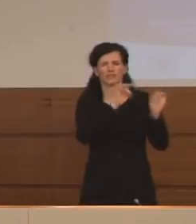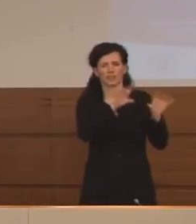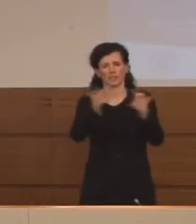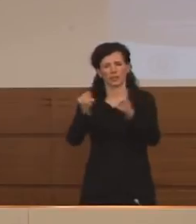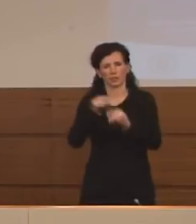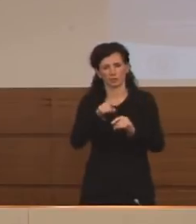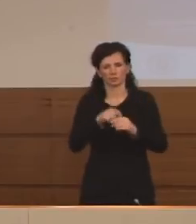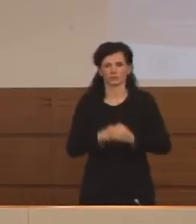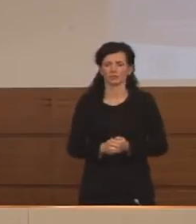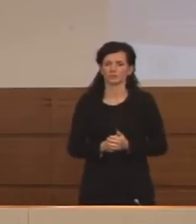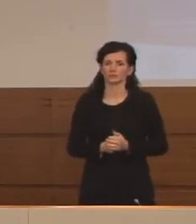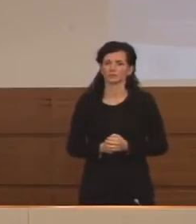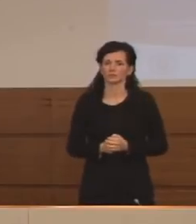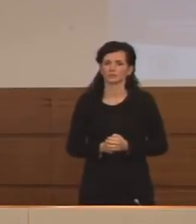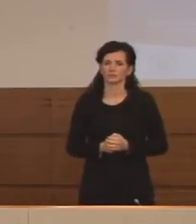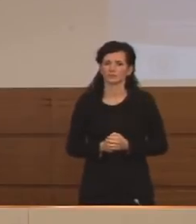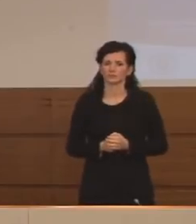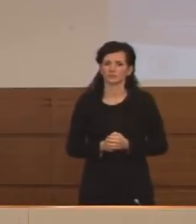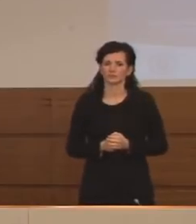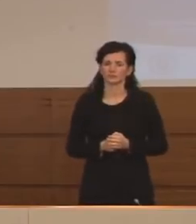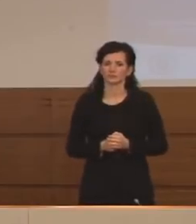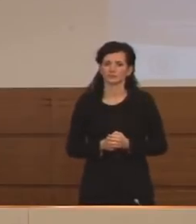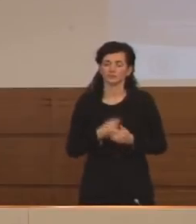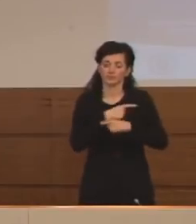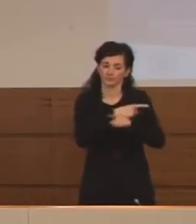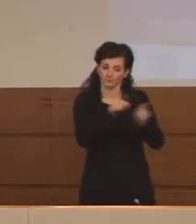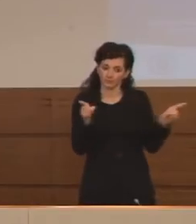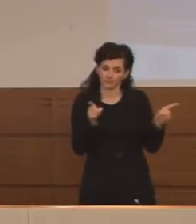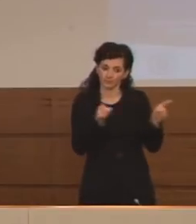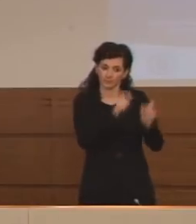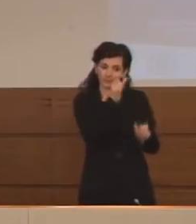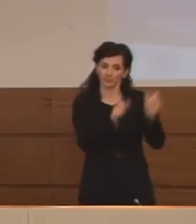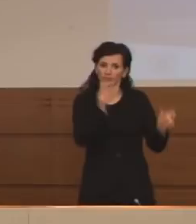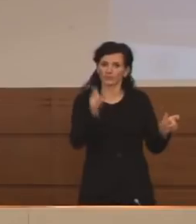Stanno dando il massimo per tutelarci questi operatori.